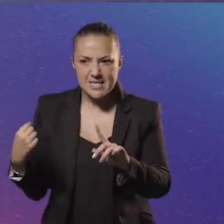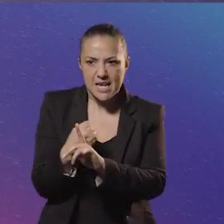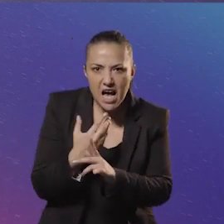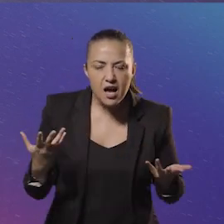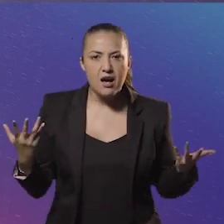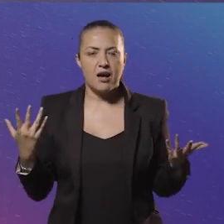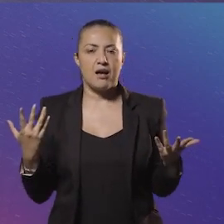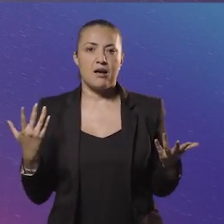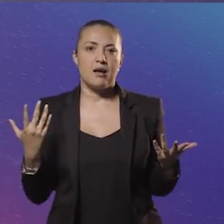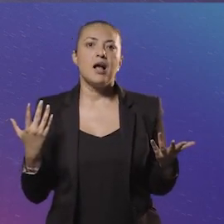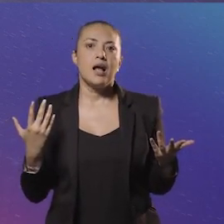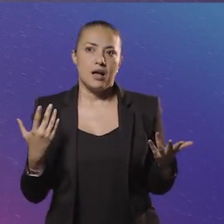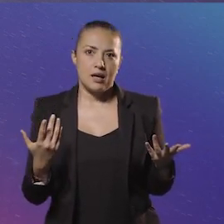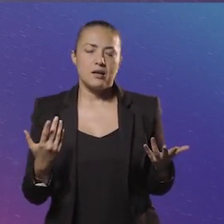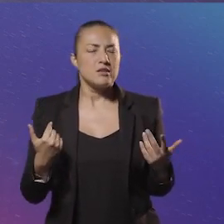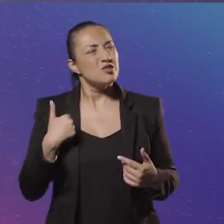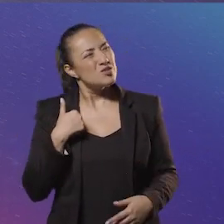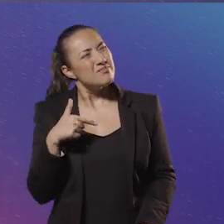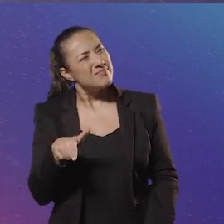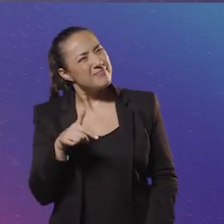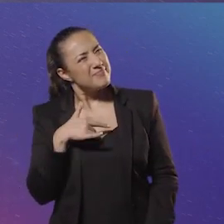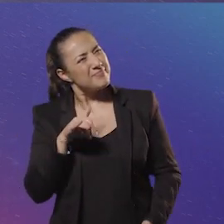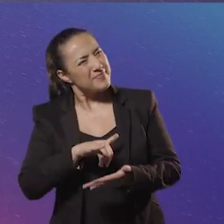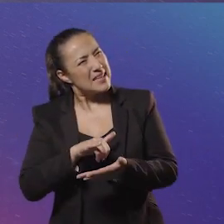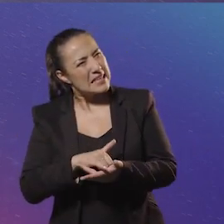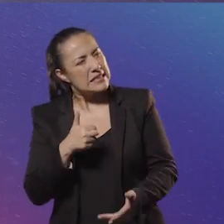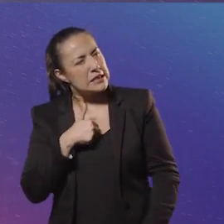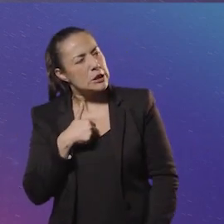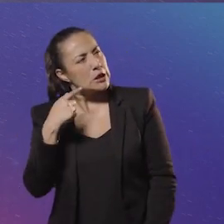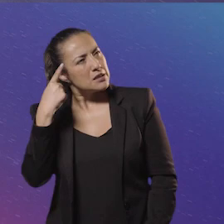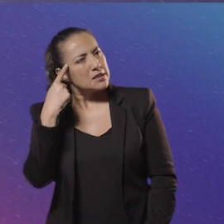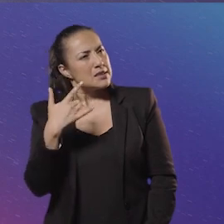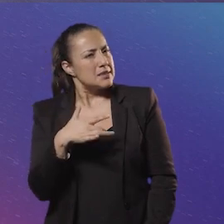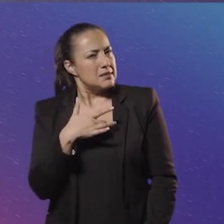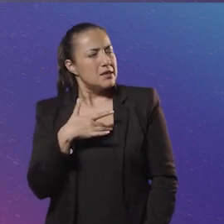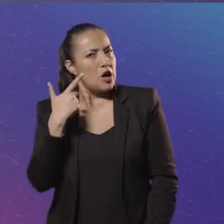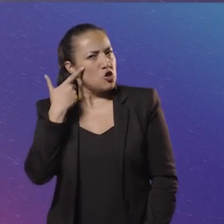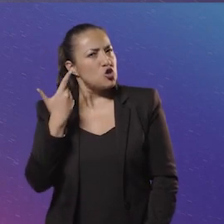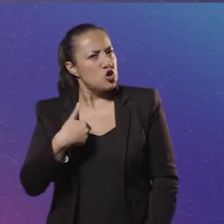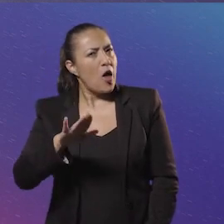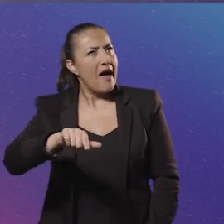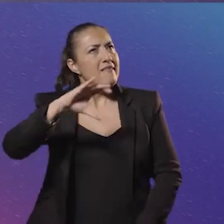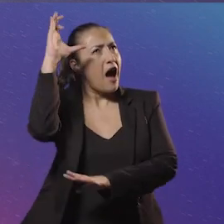y eso yo siento que todavía Colombia